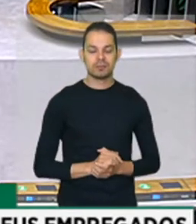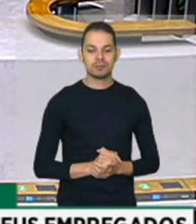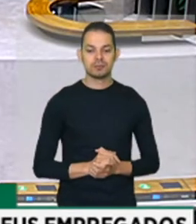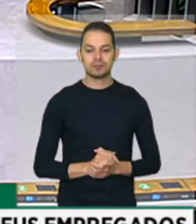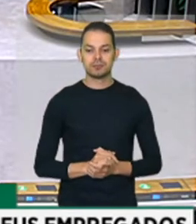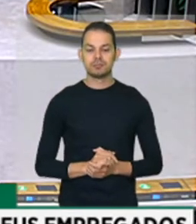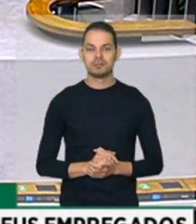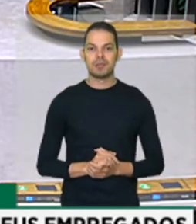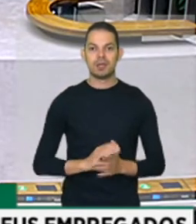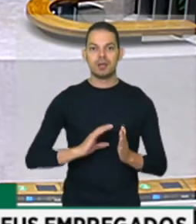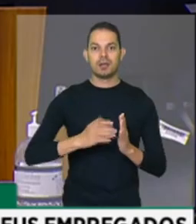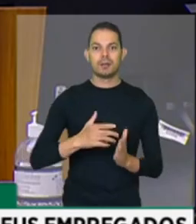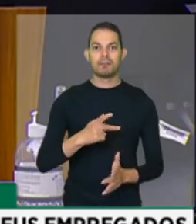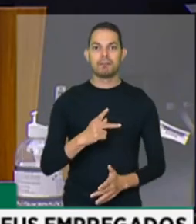AO REQUERIMENTO, PRESIDENTE.